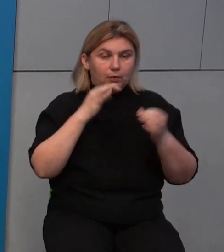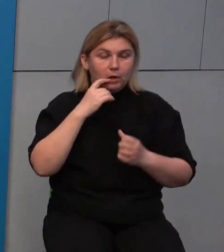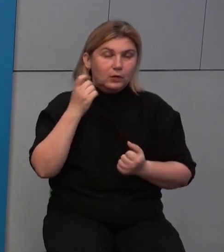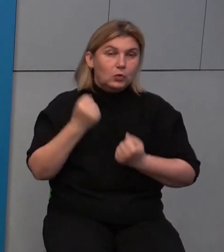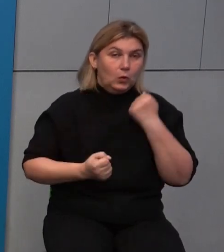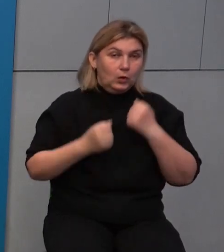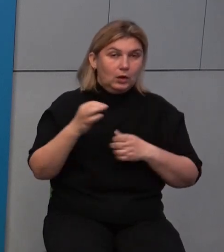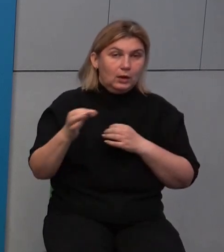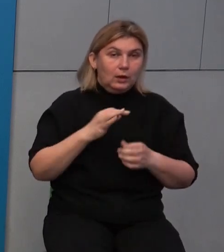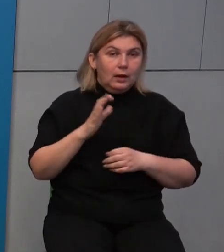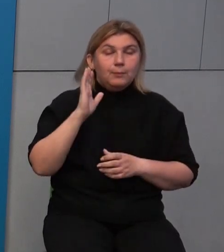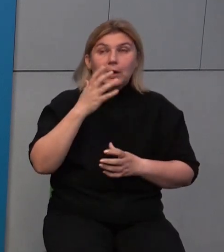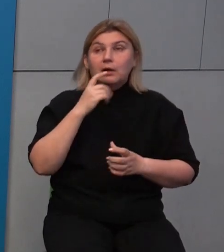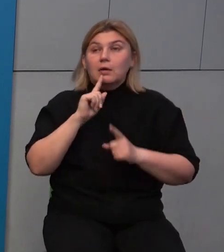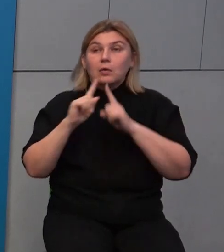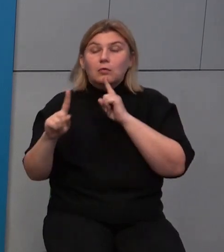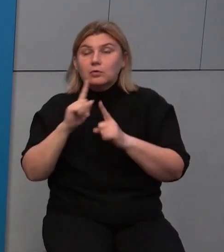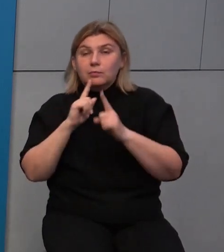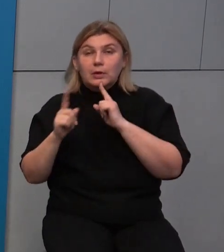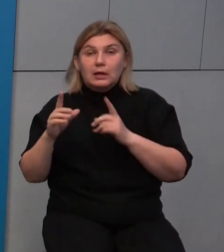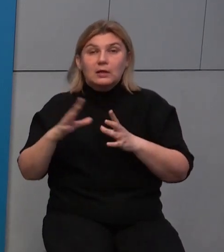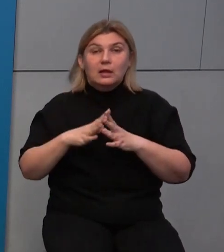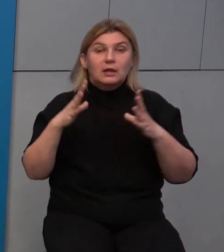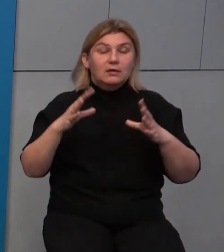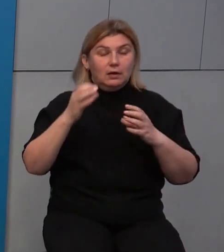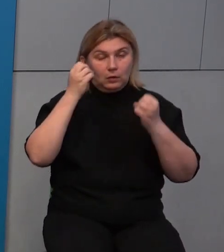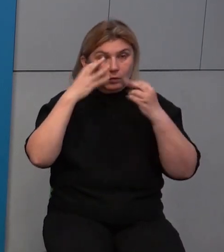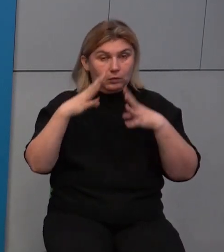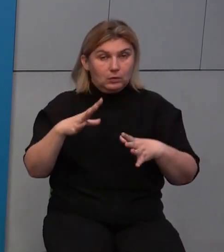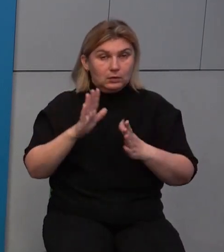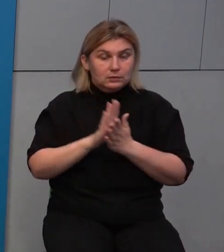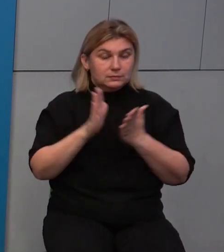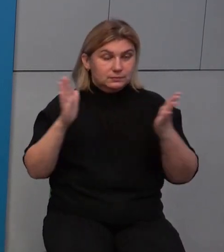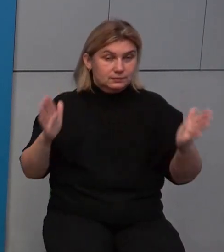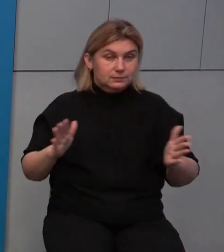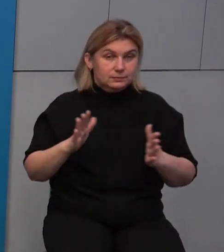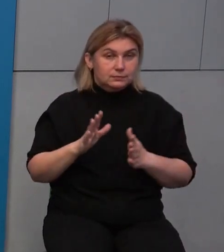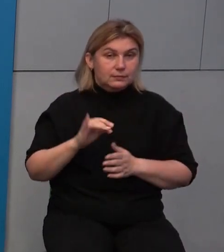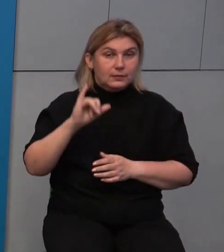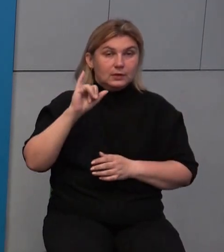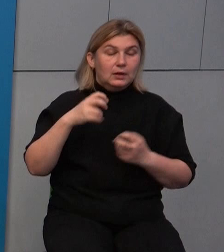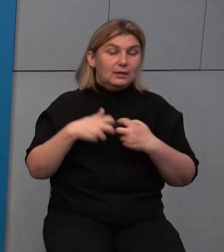A potem były wywiady do największego kulturalnego czasopisma internetowego